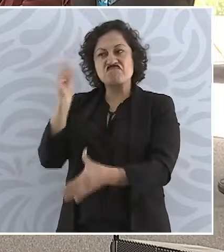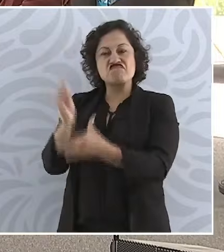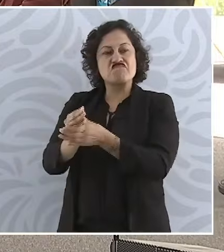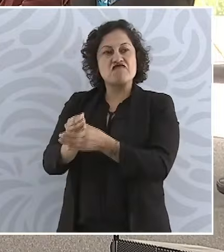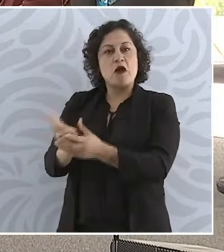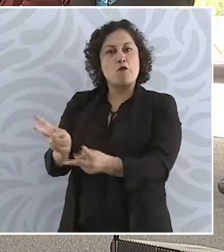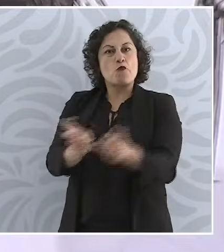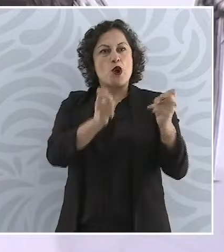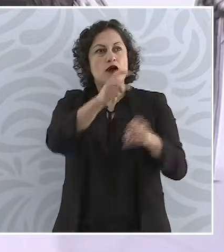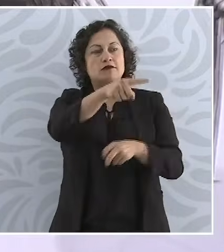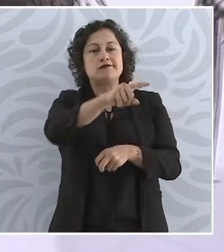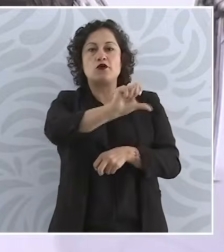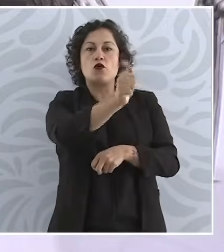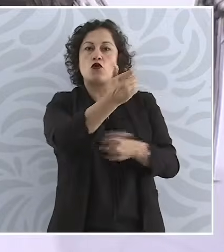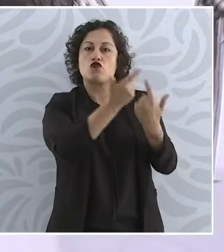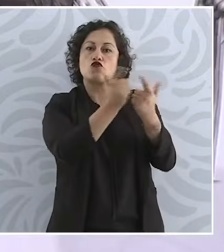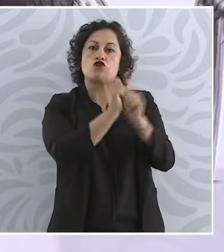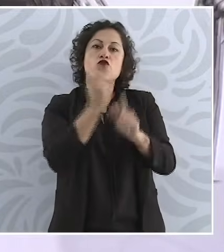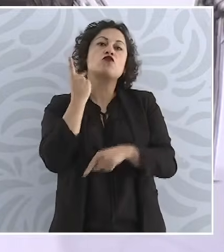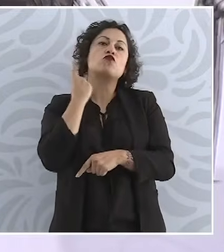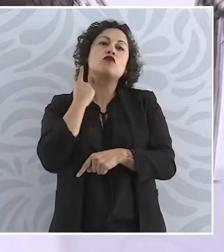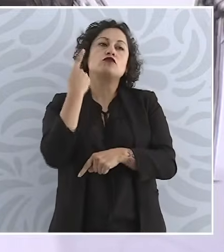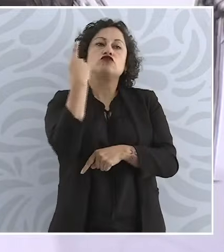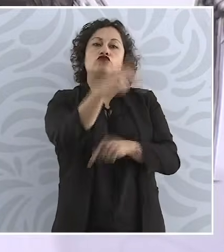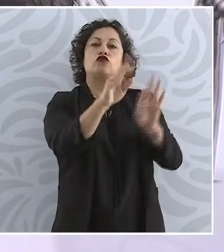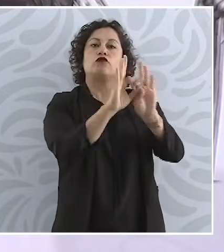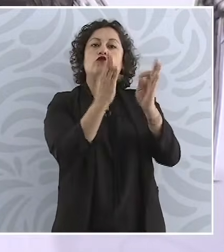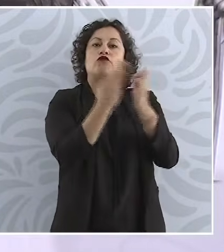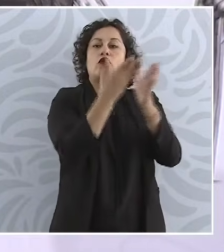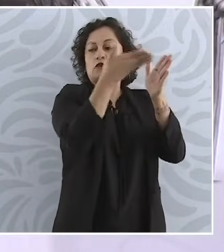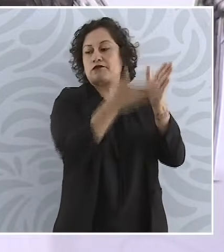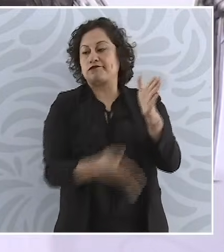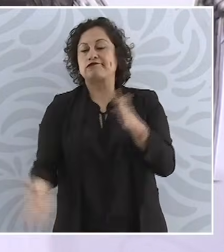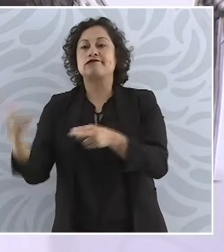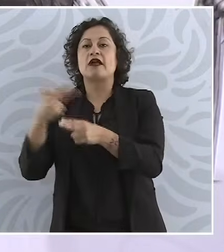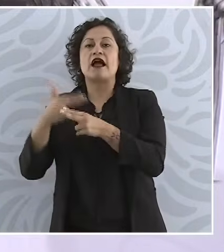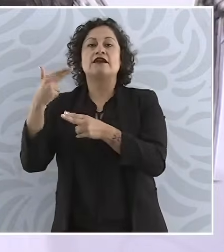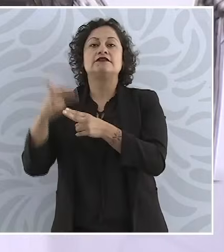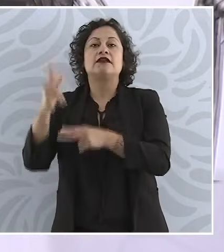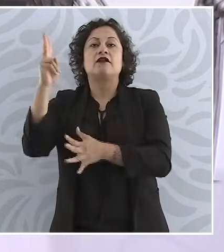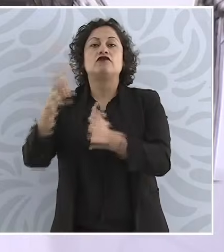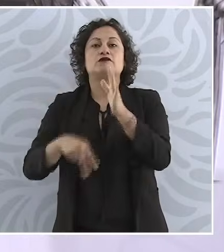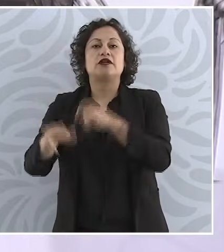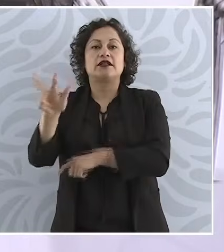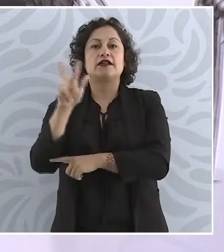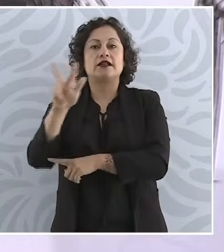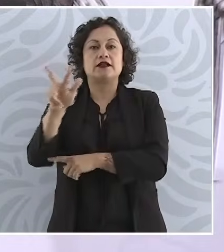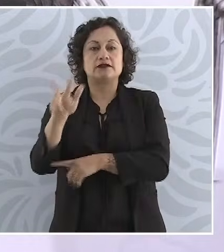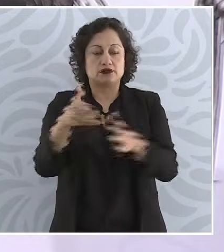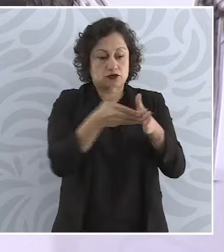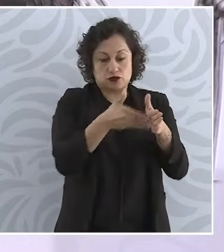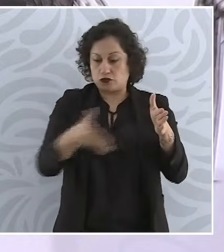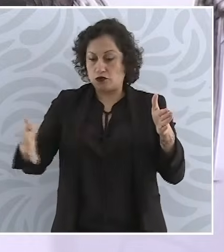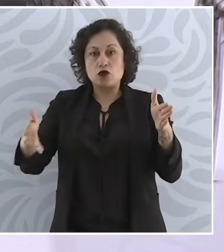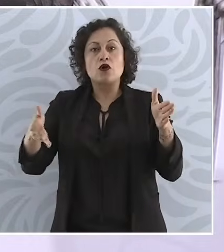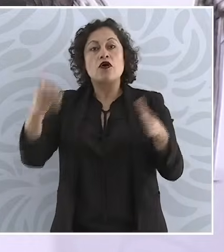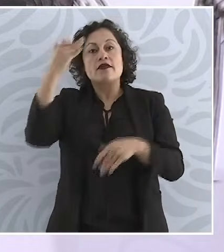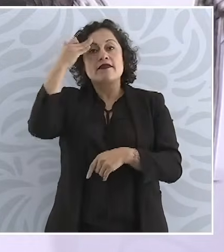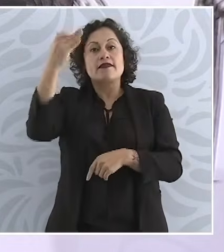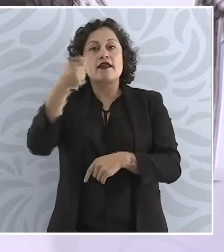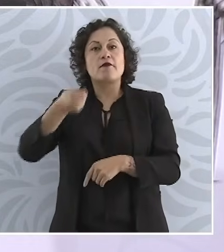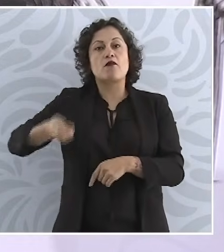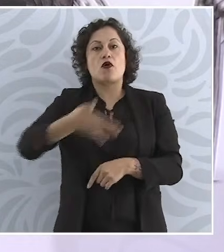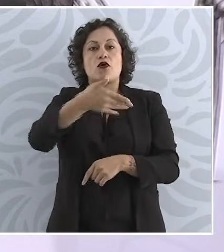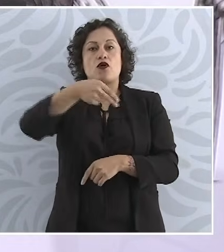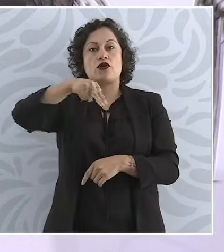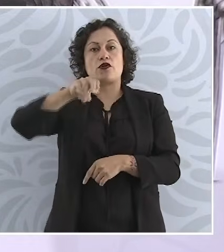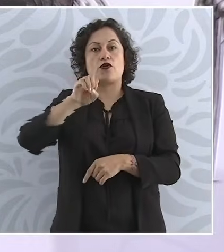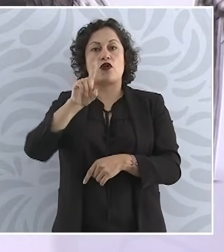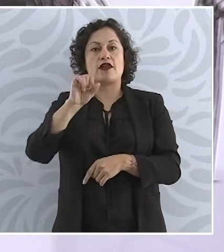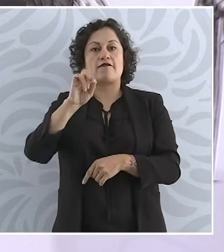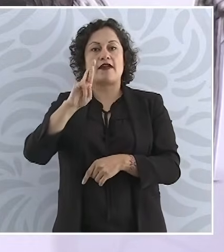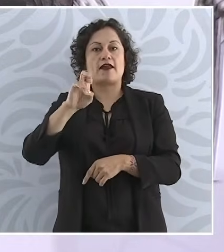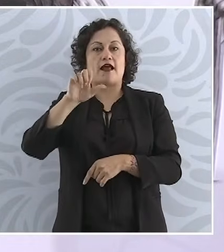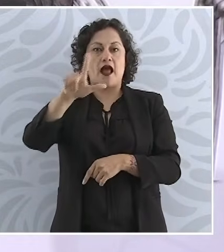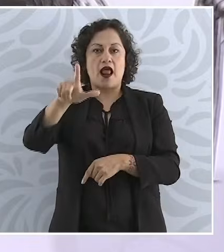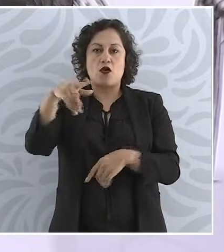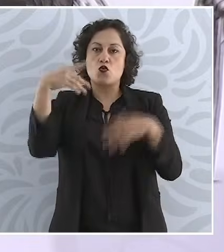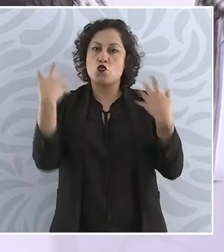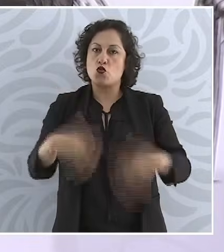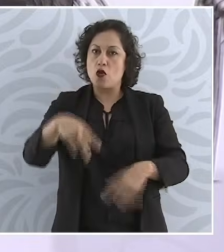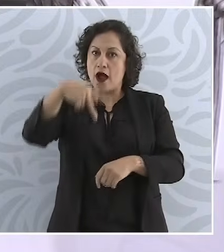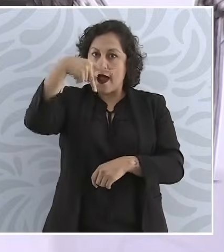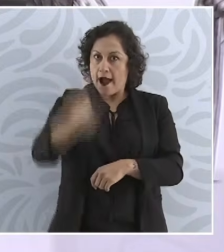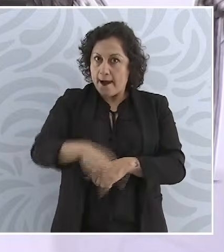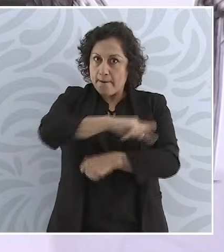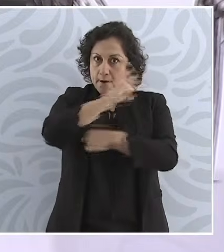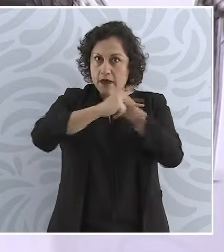permaneció hasta el 2018 el periodo neoliberal el oscuro periodo neoliberal en nuestro país partir